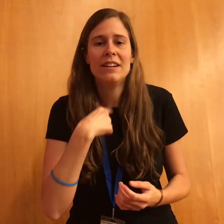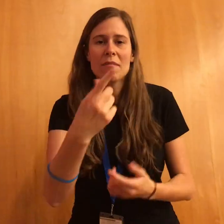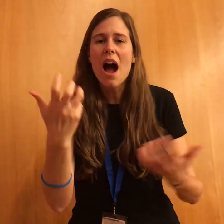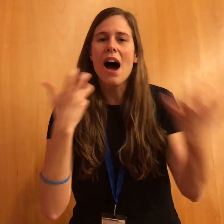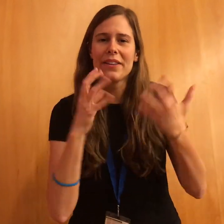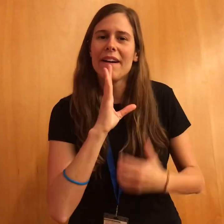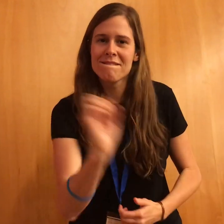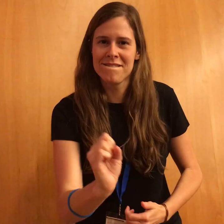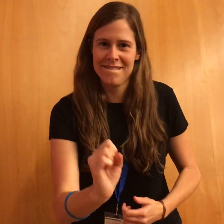La lengua de signos tiene un arte espectacular.